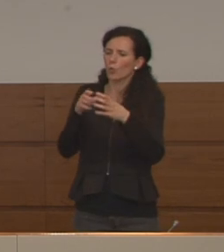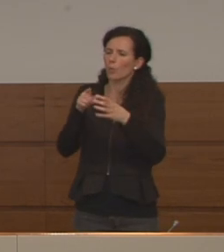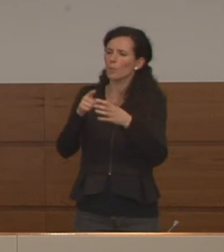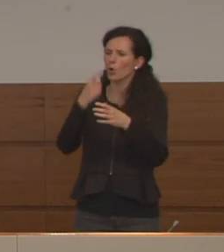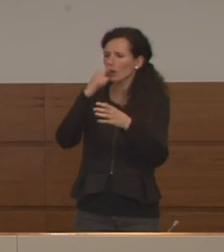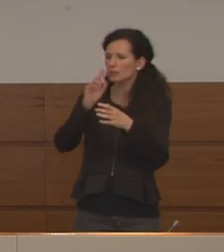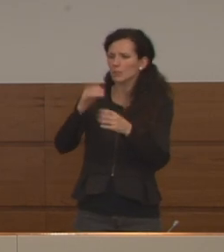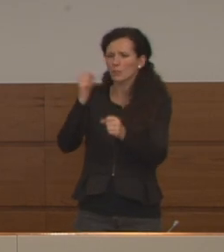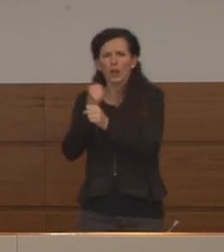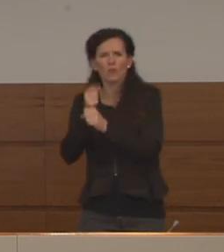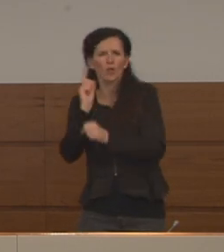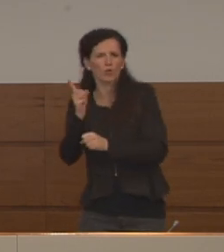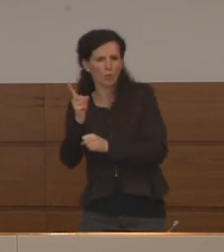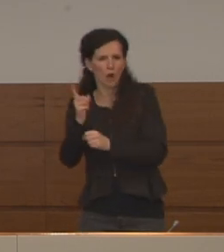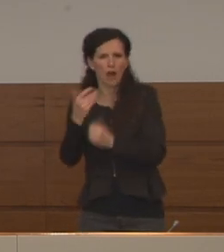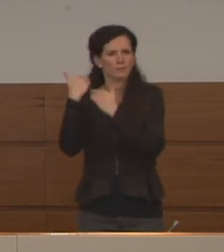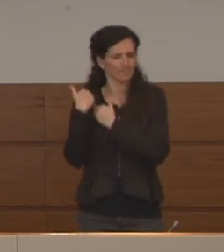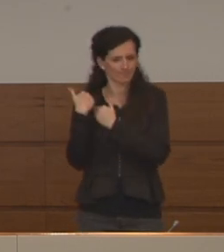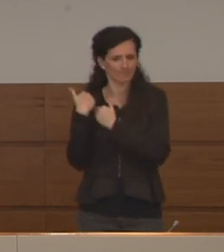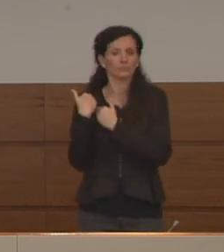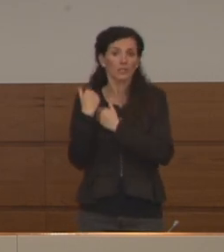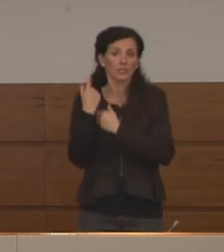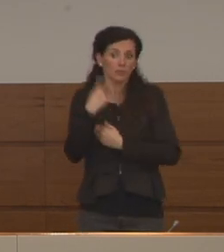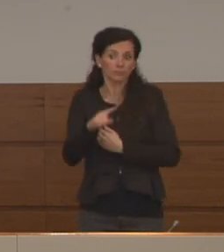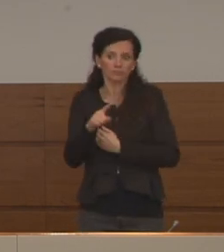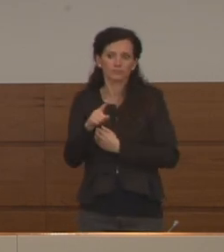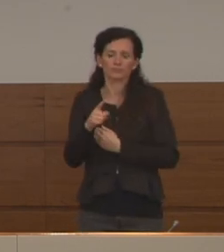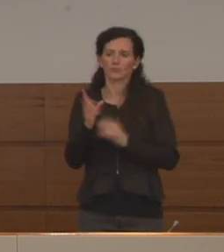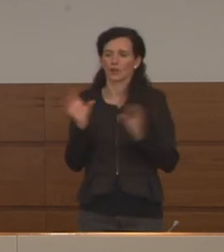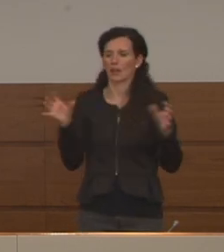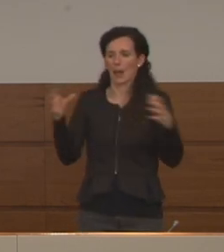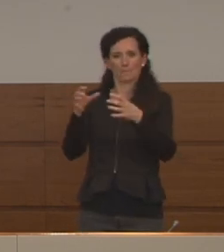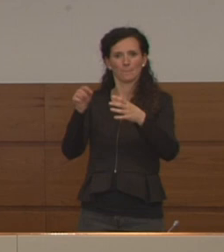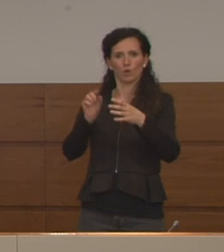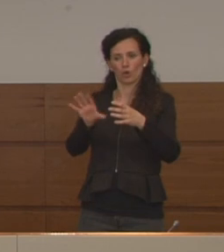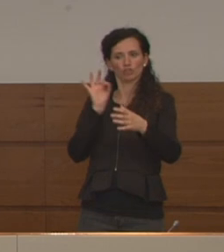Quindi il campione che è stato selezionato, che è stato estratto con la